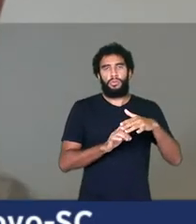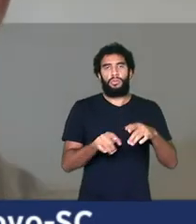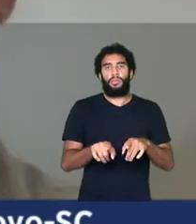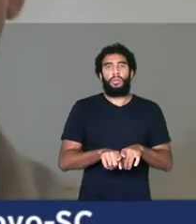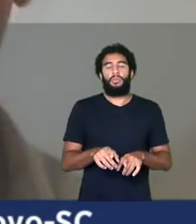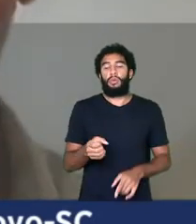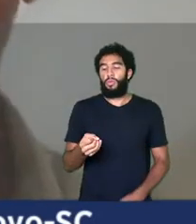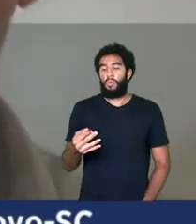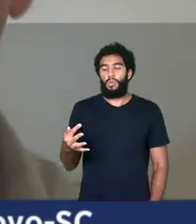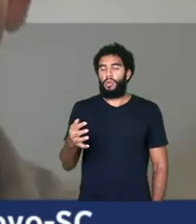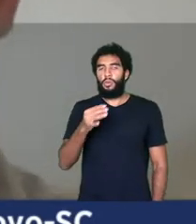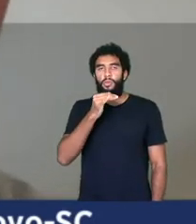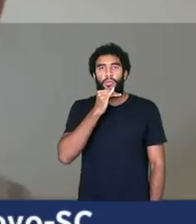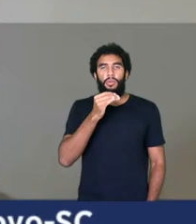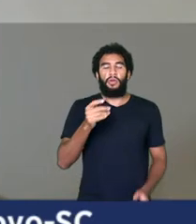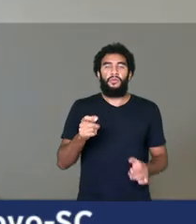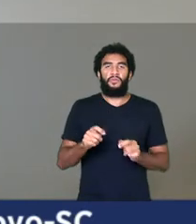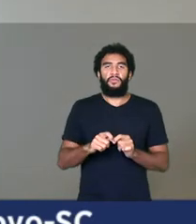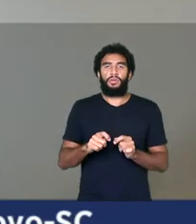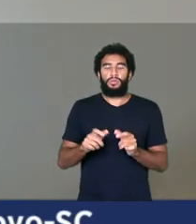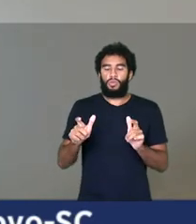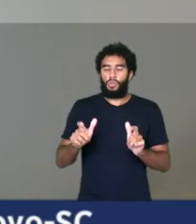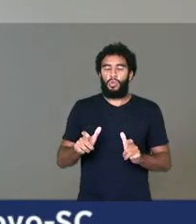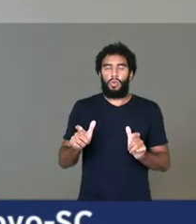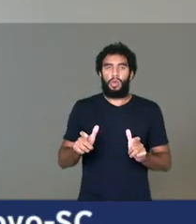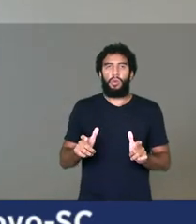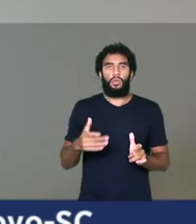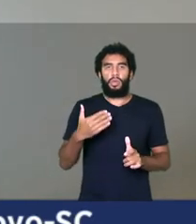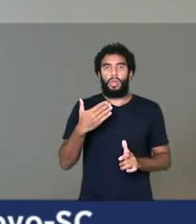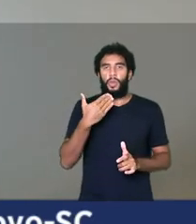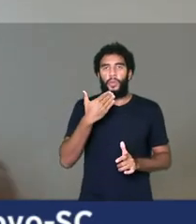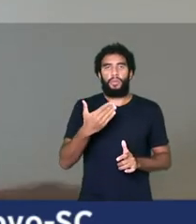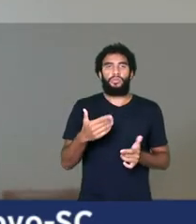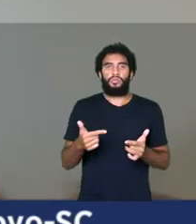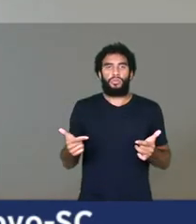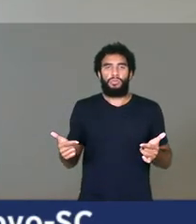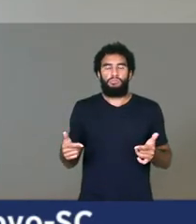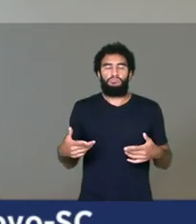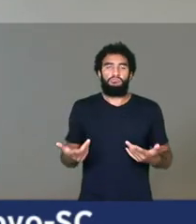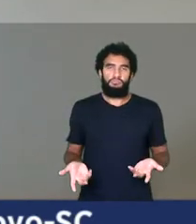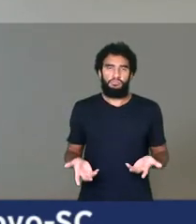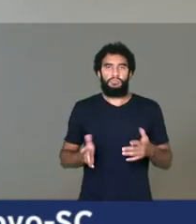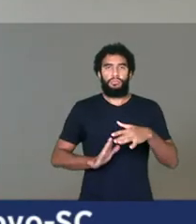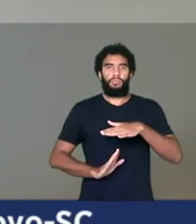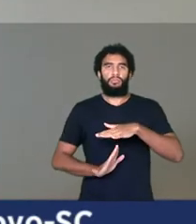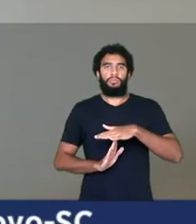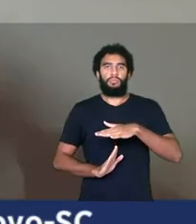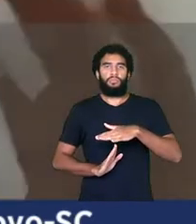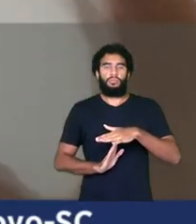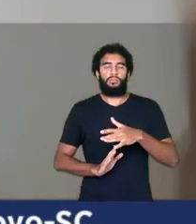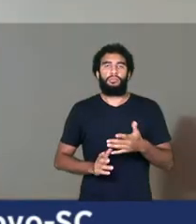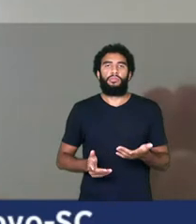VAI TER É O EMPREENDEDOR E A DEMANDA. LOGICAMENTE QUE O EMPREENDEDOR NÃO VAI FAZER ONDE NÃO TEM DEMANDA. ENTÃO